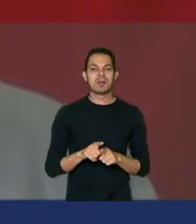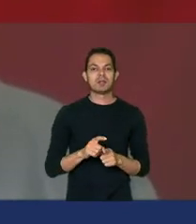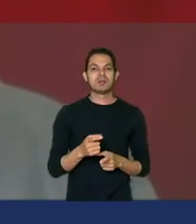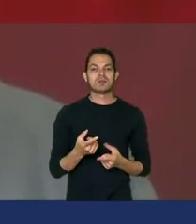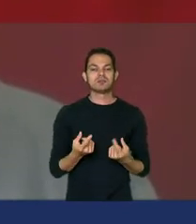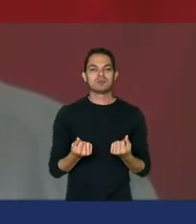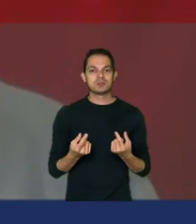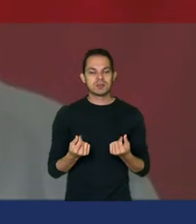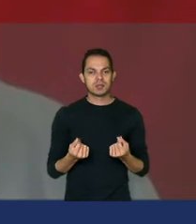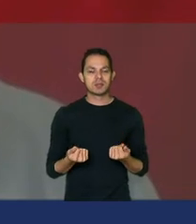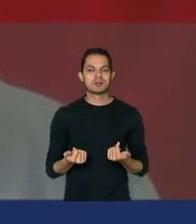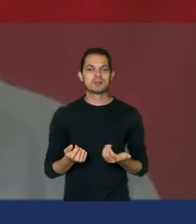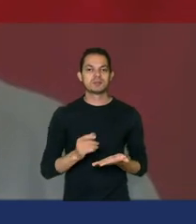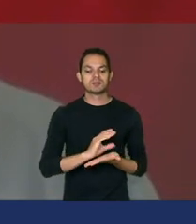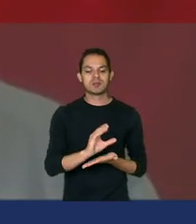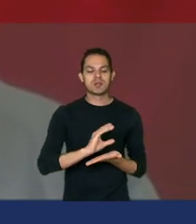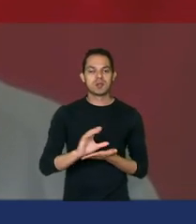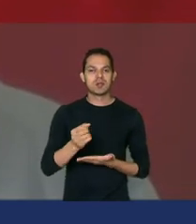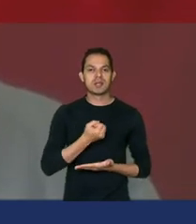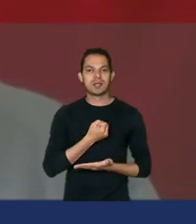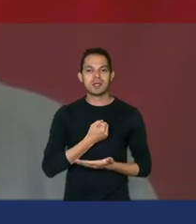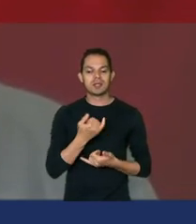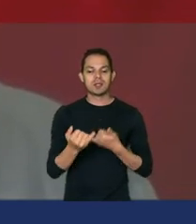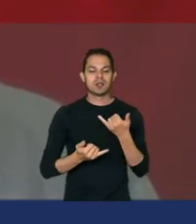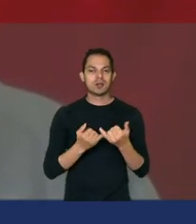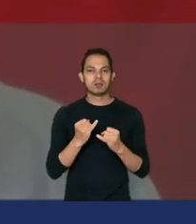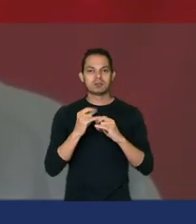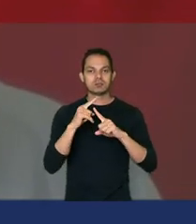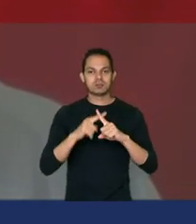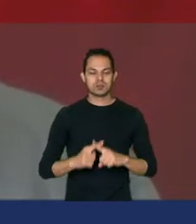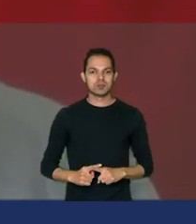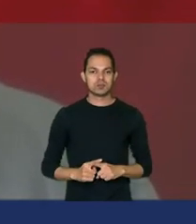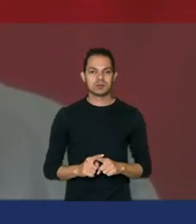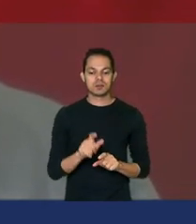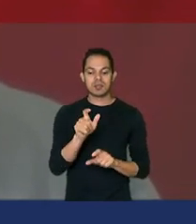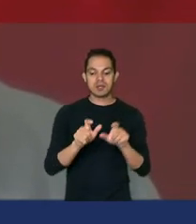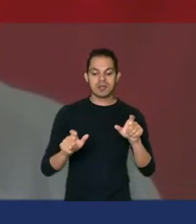? MILIONÁRIO, E A LIMITAÇÃO DE QUANTITATIVOS DAS OPERADORAS DE JOGOS POR NÚMERO DE HABITANTES,